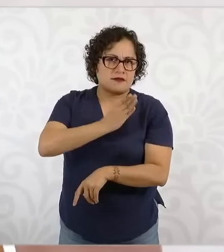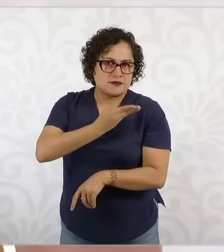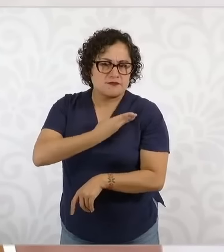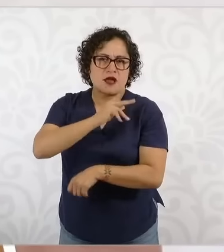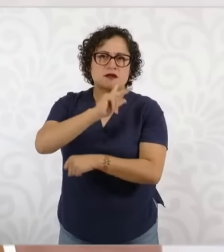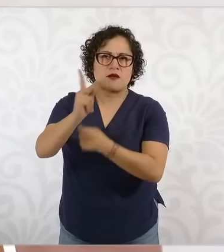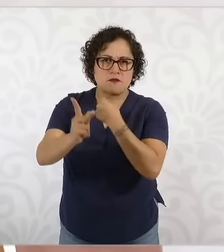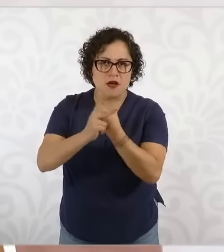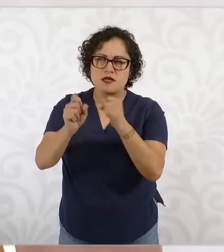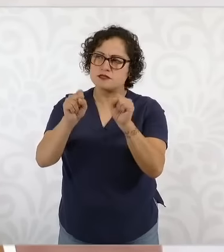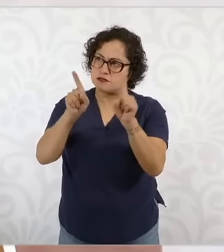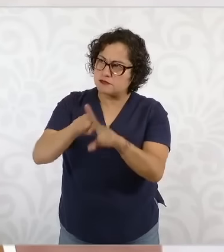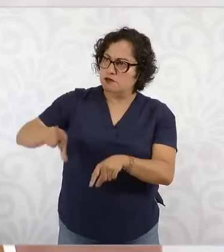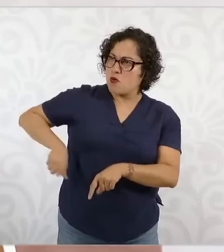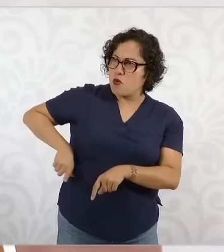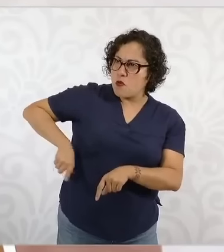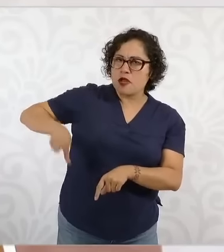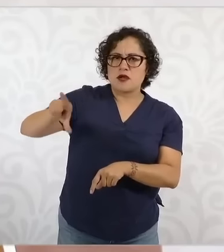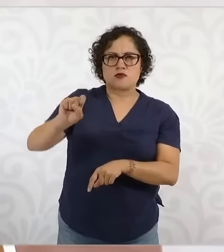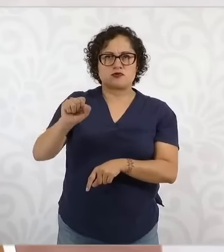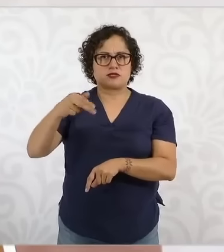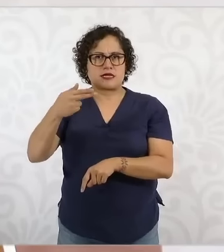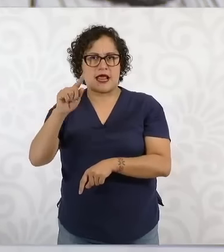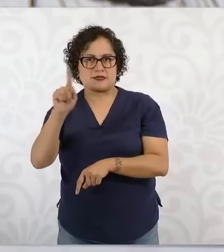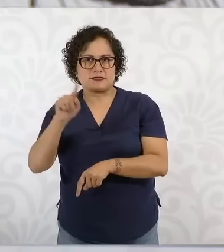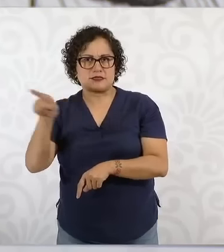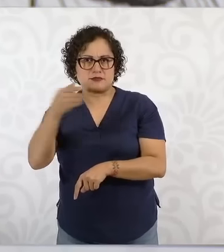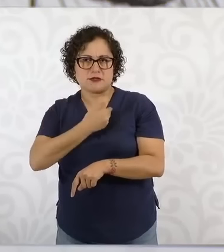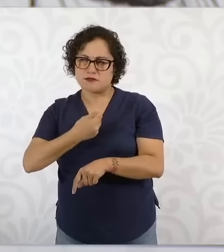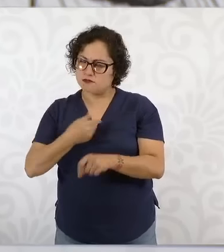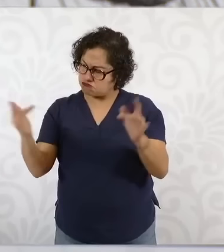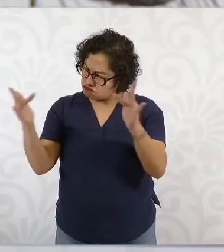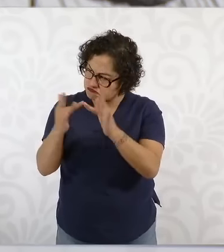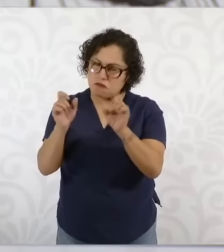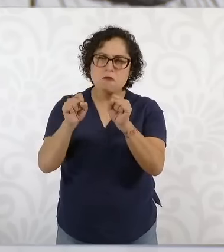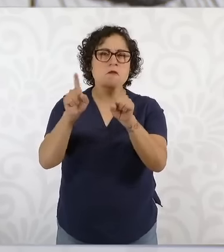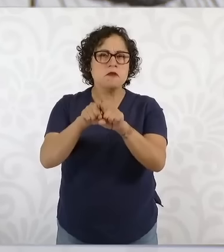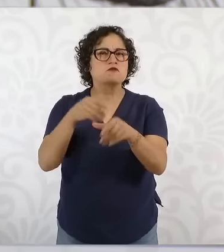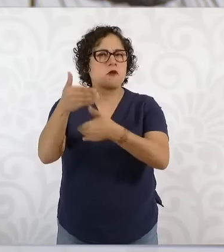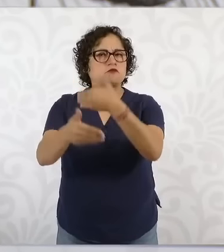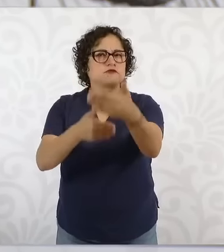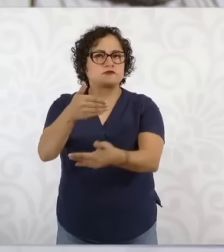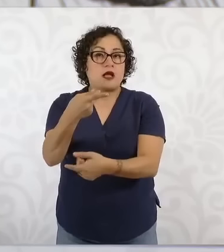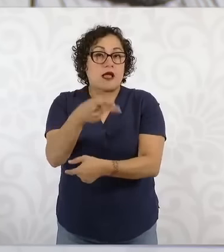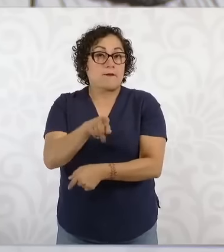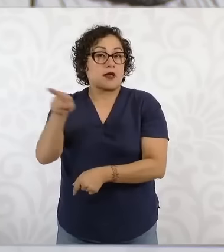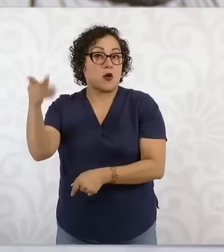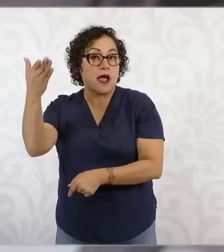presidente Sánchez, pero pues es importante tomar en cuenta lo que dijo y pues mañana